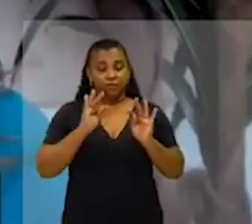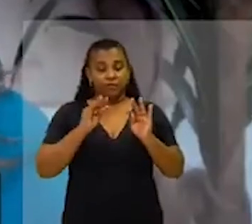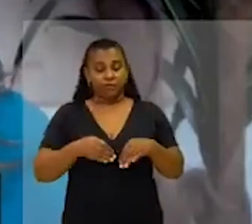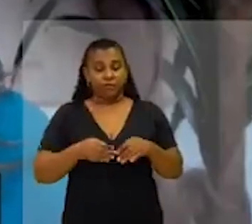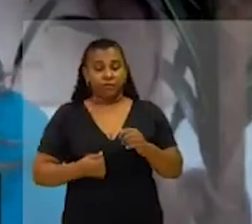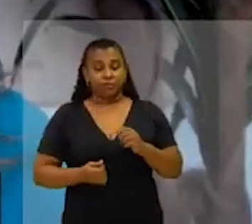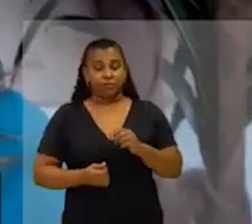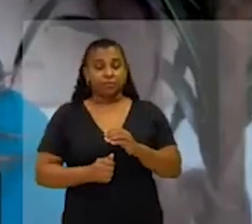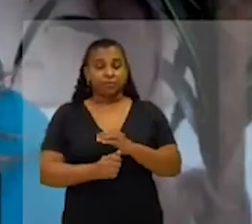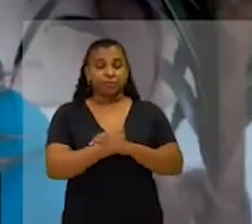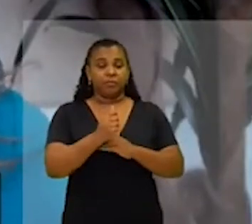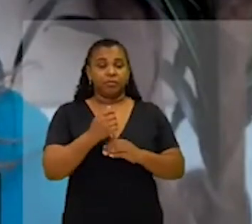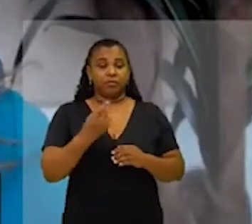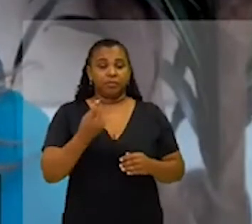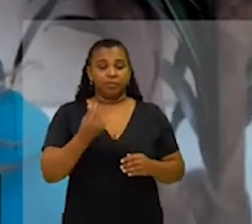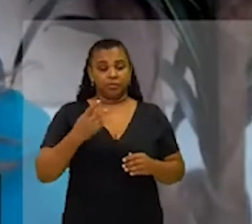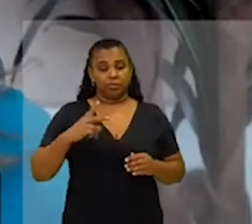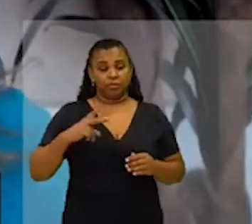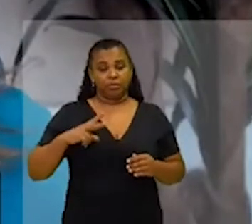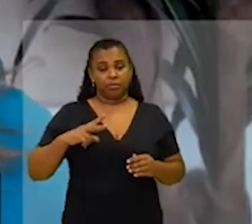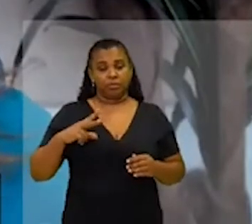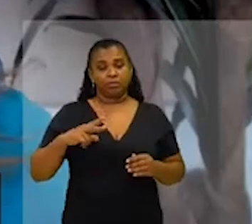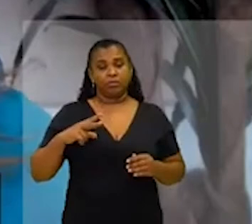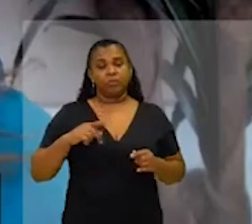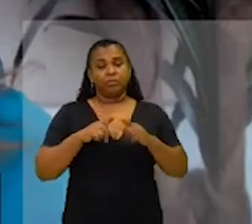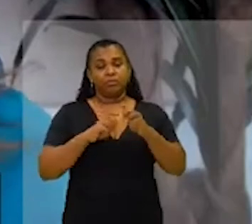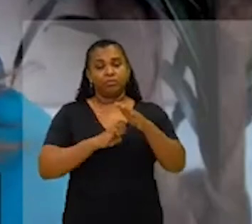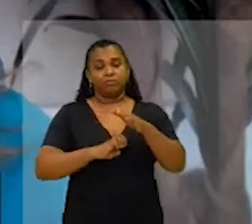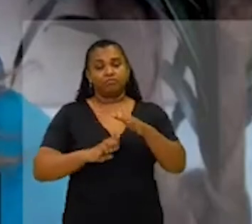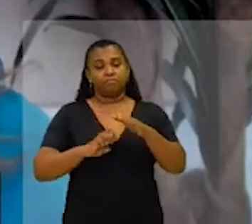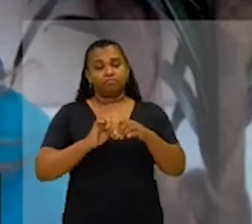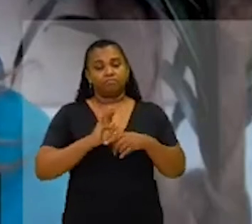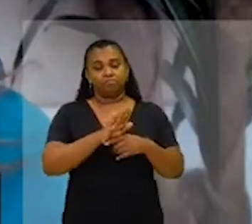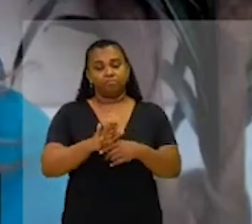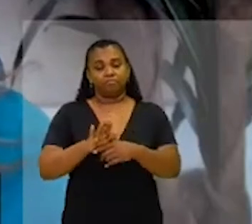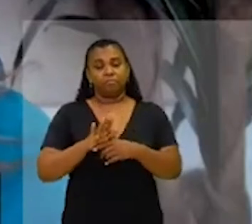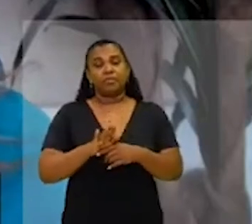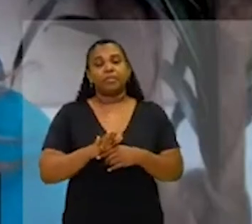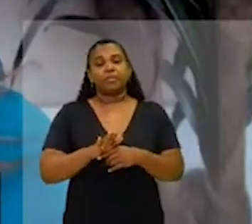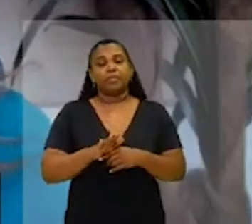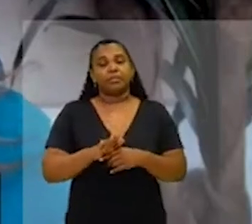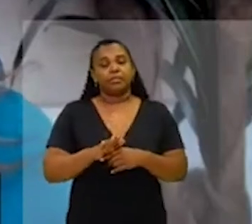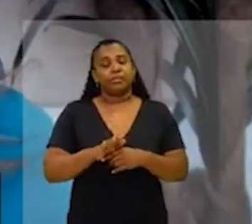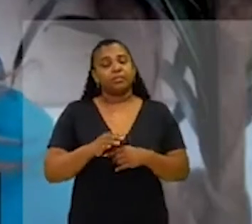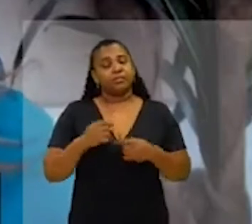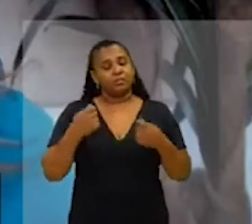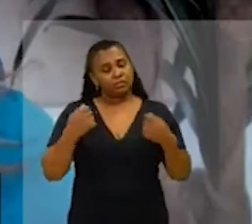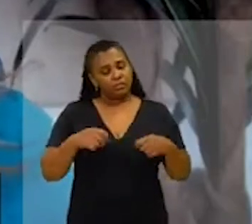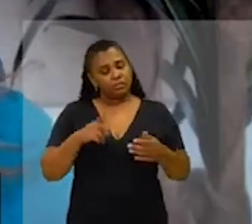também candidato financiamento Eleitoral de fato a questão é o equilíbrio a distribuição de